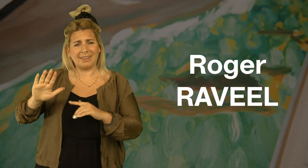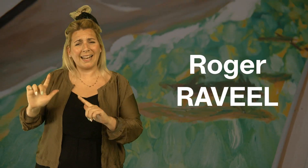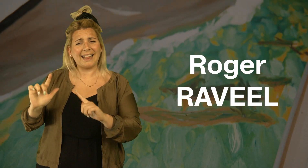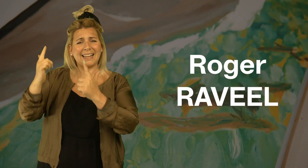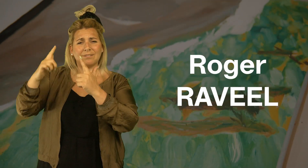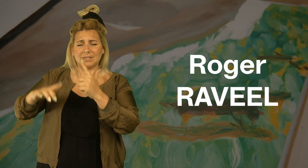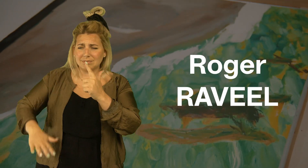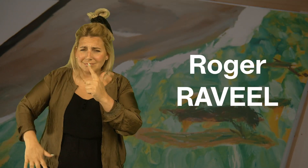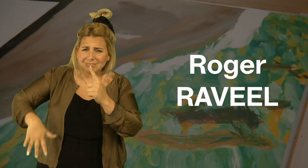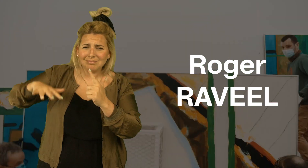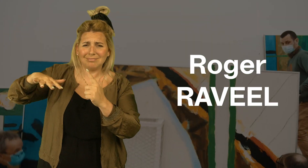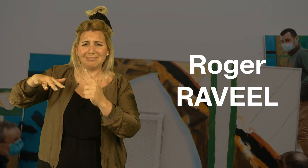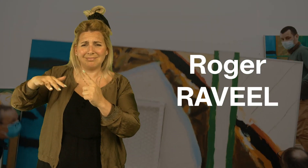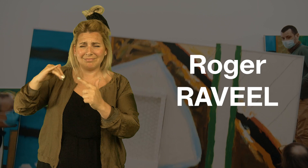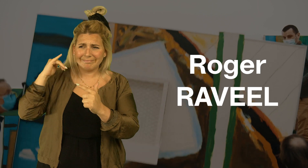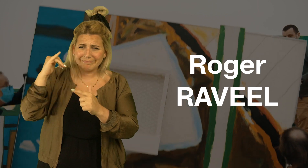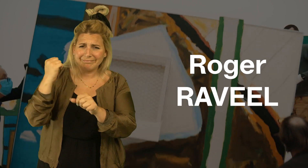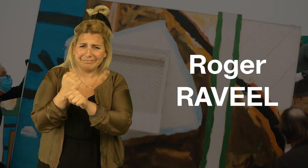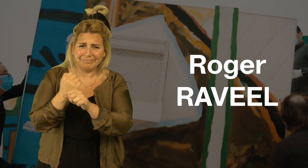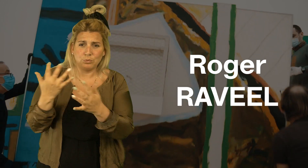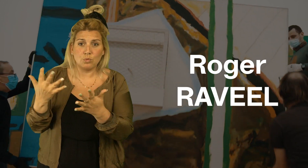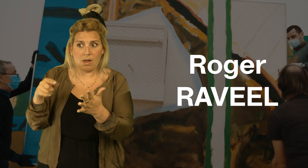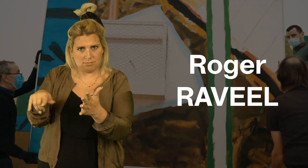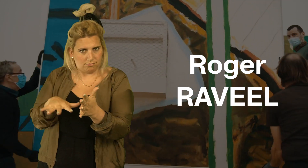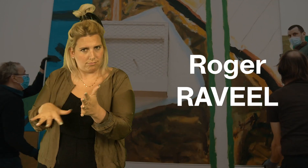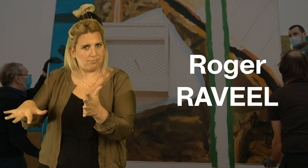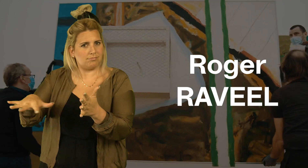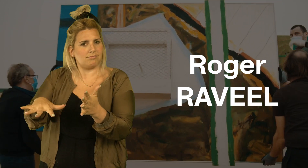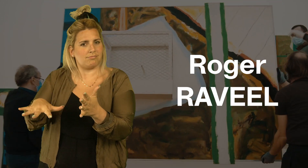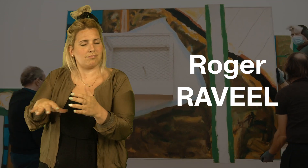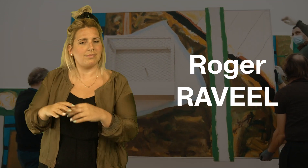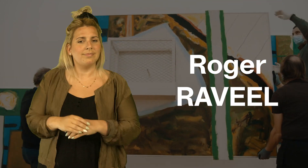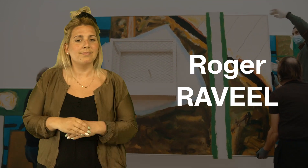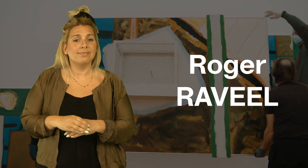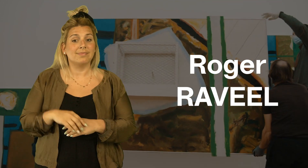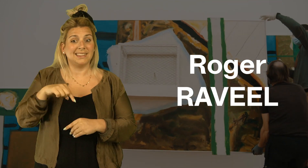en bleef er zijn hele leven wonen en werken.